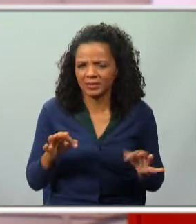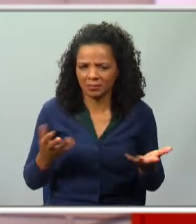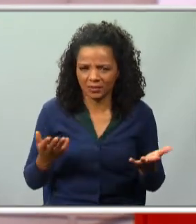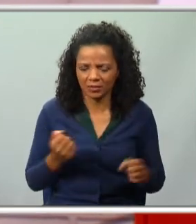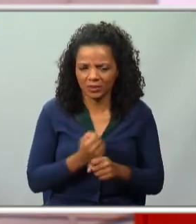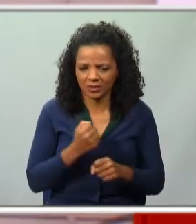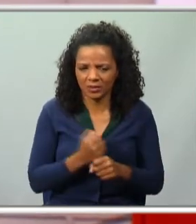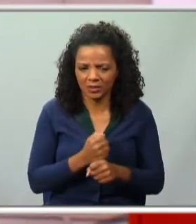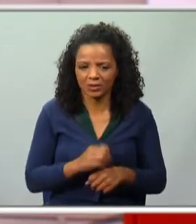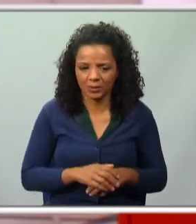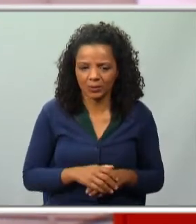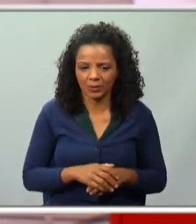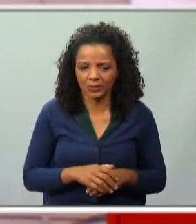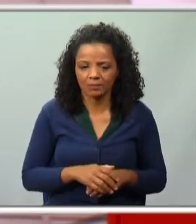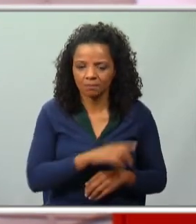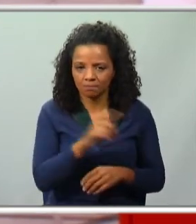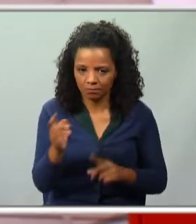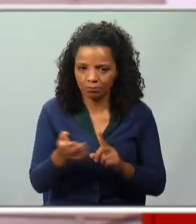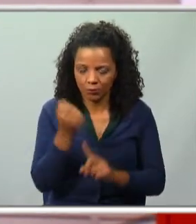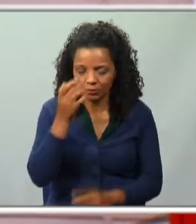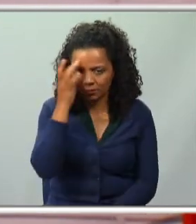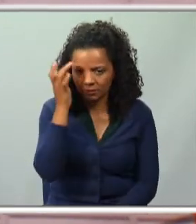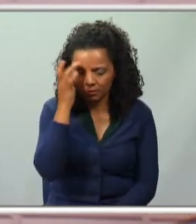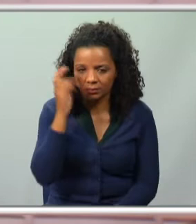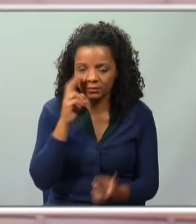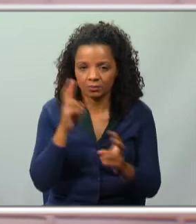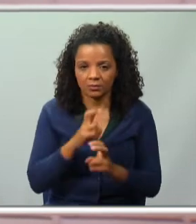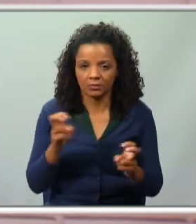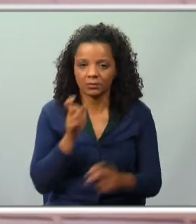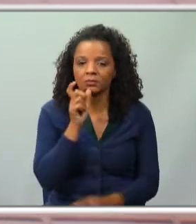muito bem conseguiram com facilidade encontrar o elemento a palavra que 很好，他們很容易做到找到那個詞的元素